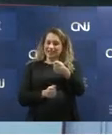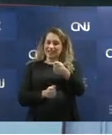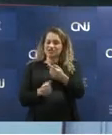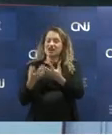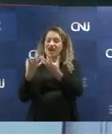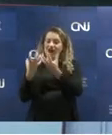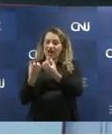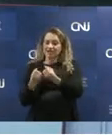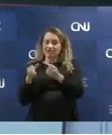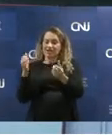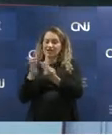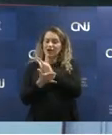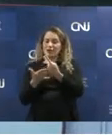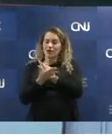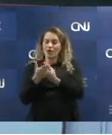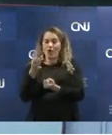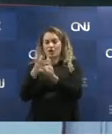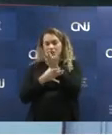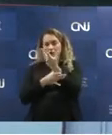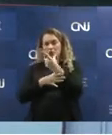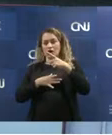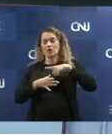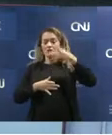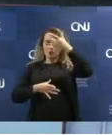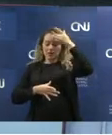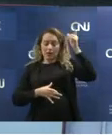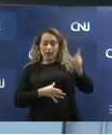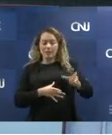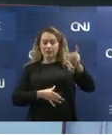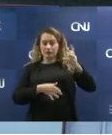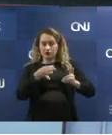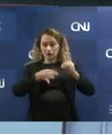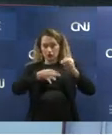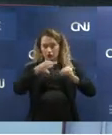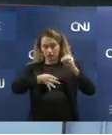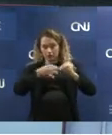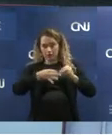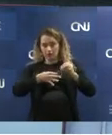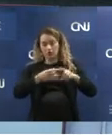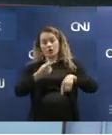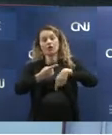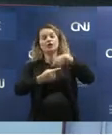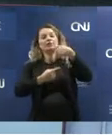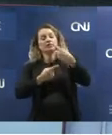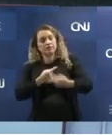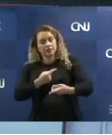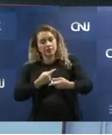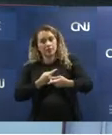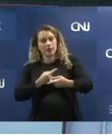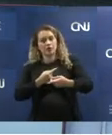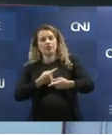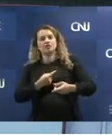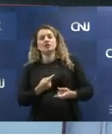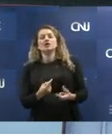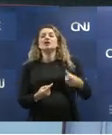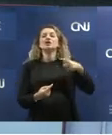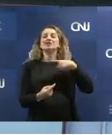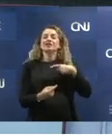inaugurada pelo desembargador Paes Carelli. Depois foram averbado o impedimento de dois desembargadores,